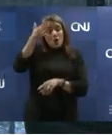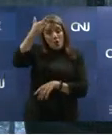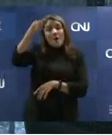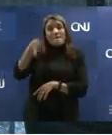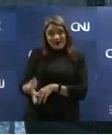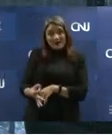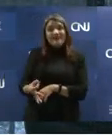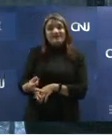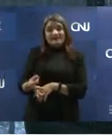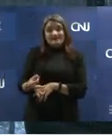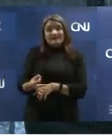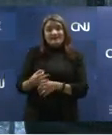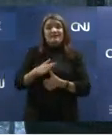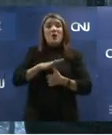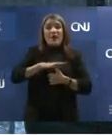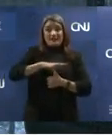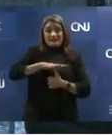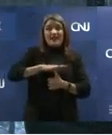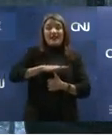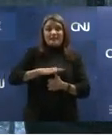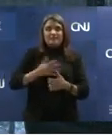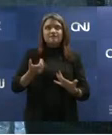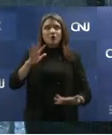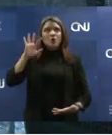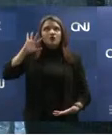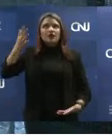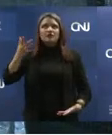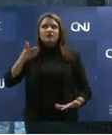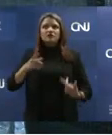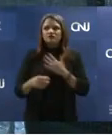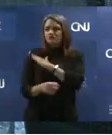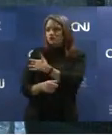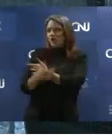Tomar a decisão de ter alguém ao seu lado pelo resto da vida é algo muito sério